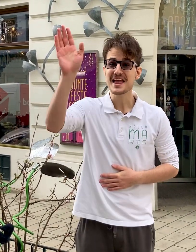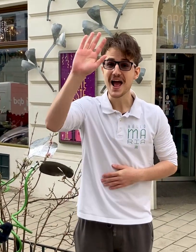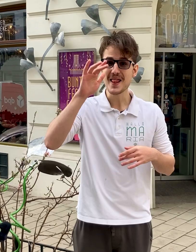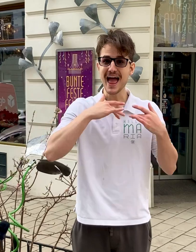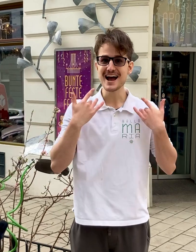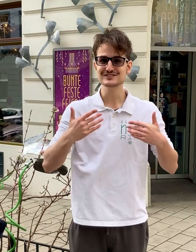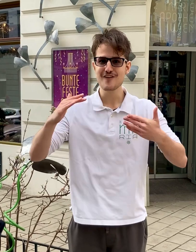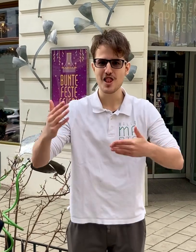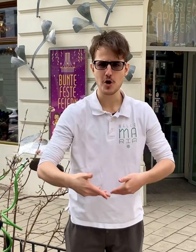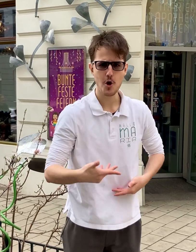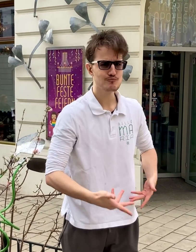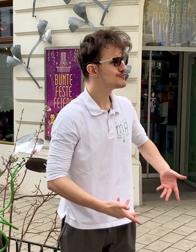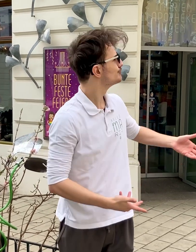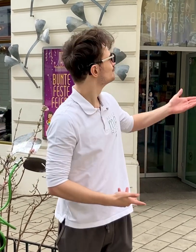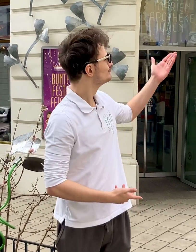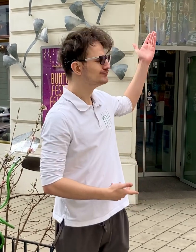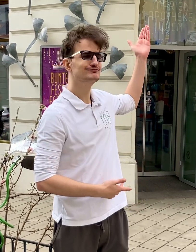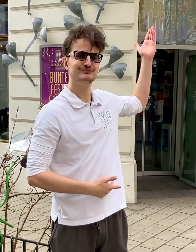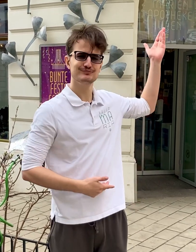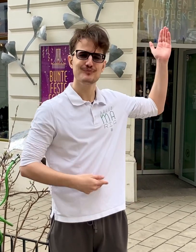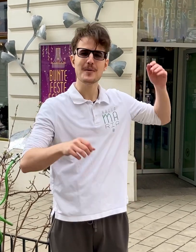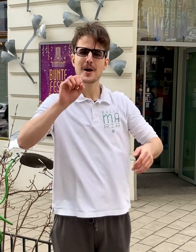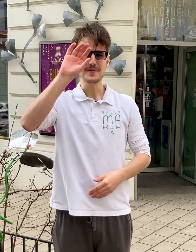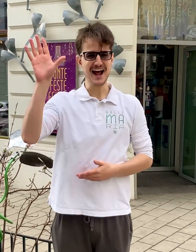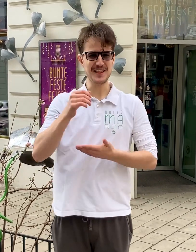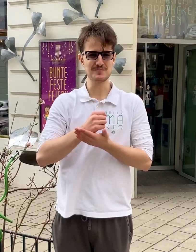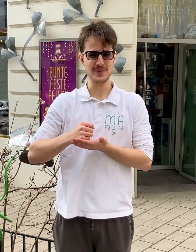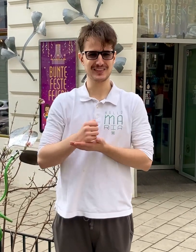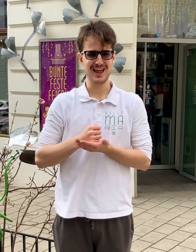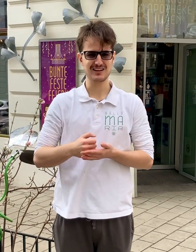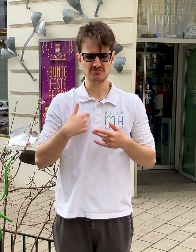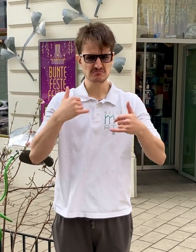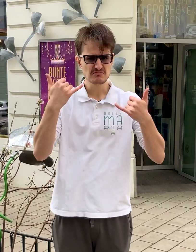Herzlich Willkommen hier in der Marien Apotheke im 6. Bezirk in Wien.